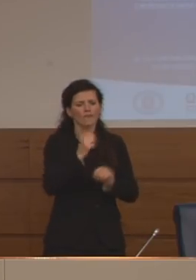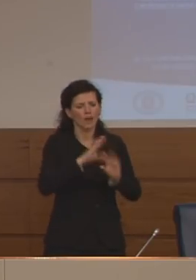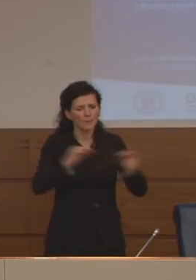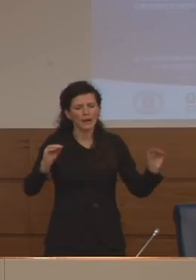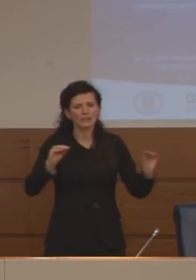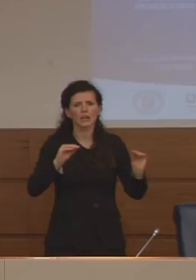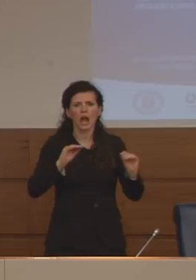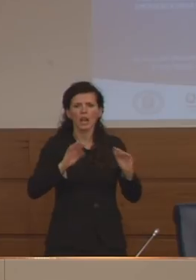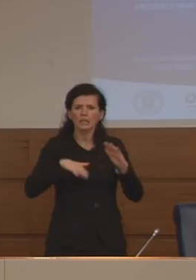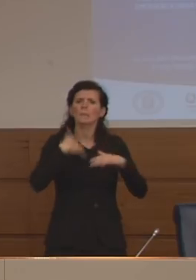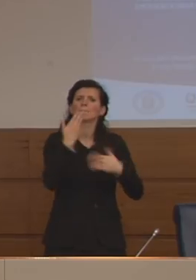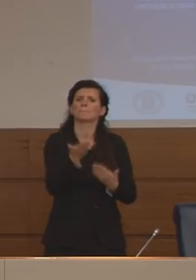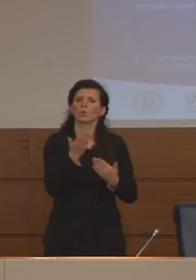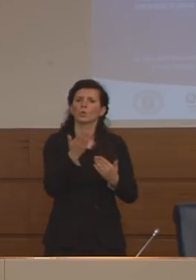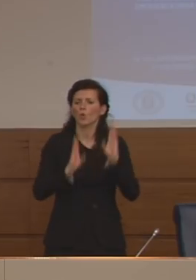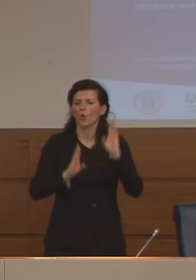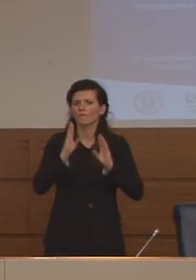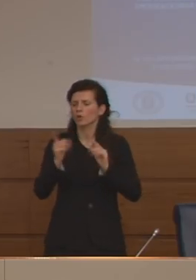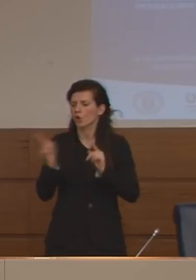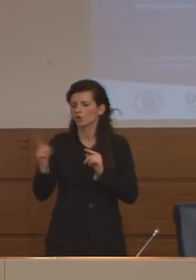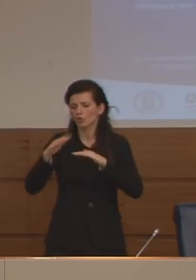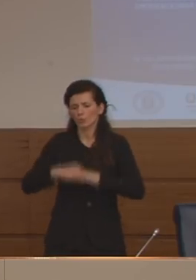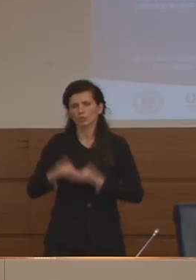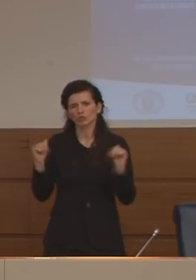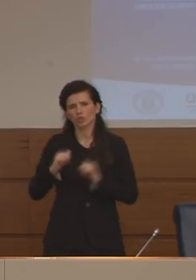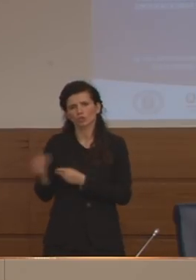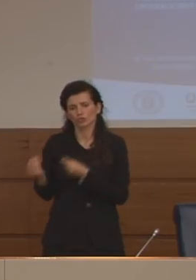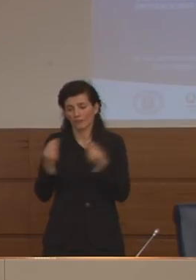volevo chiederle secondo loro sono arrivate dalla Protezione Civile